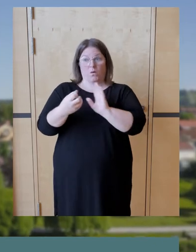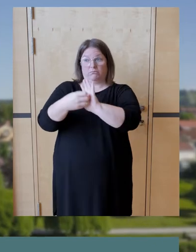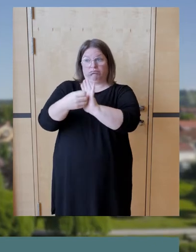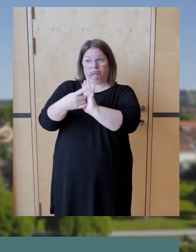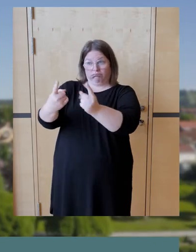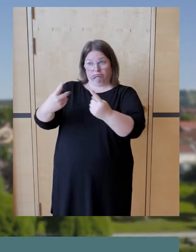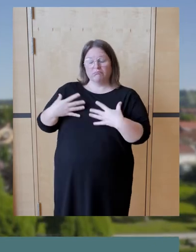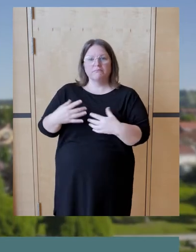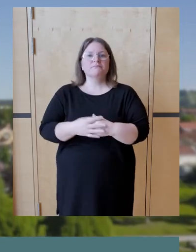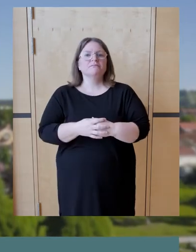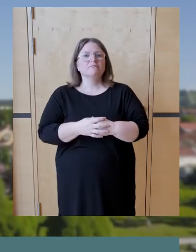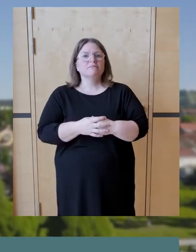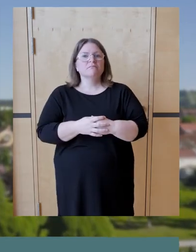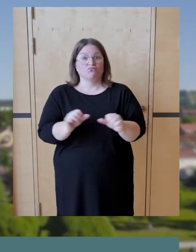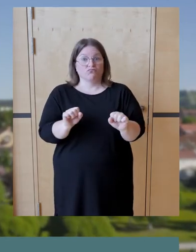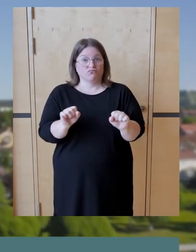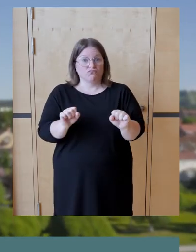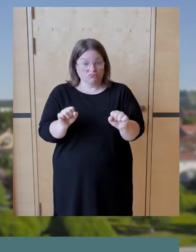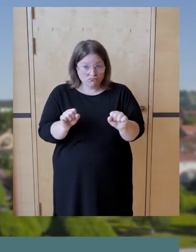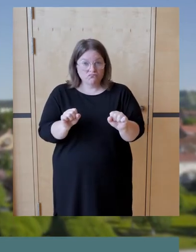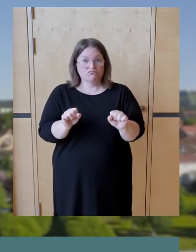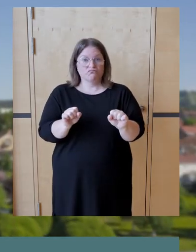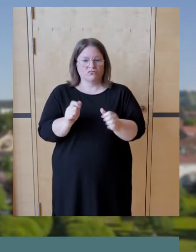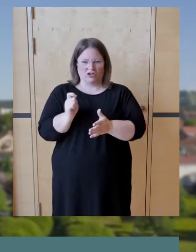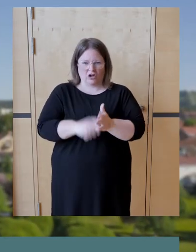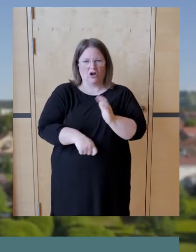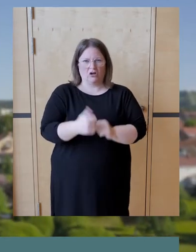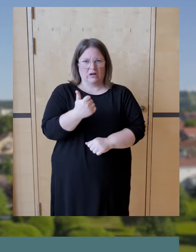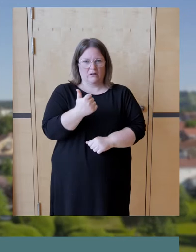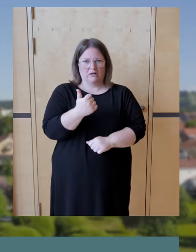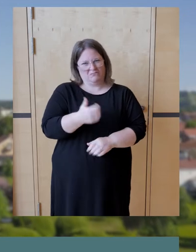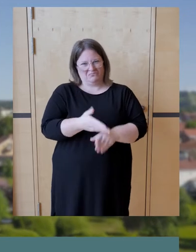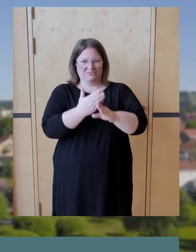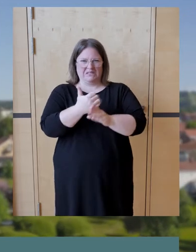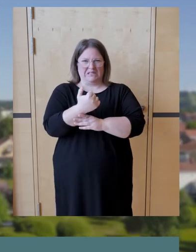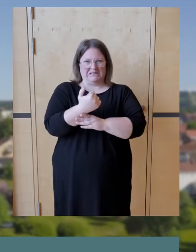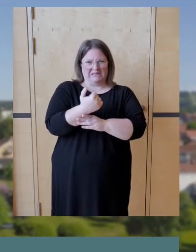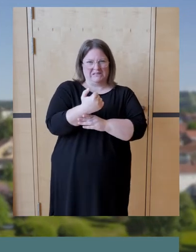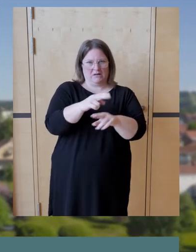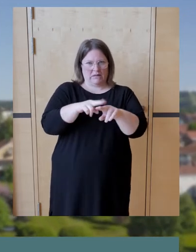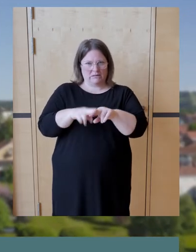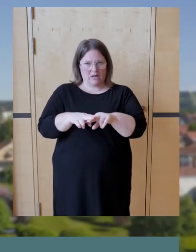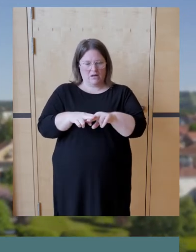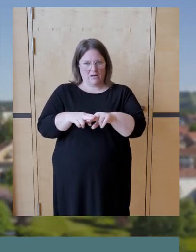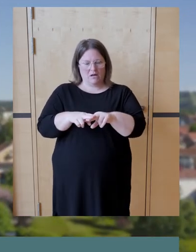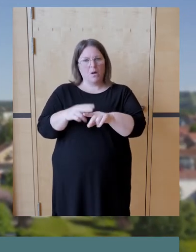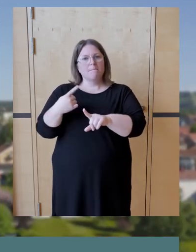Det ska vara lite snabba nu så ska man sätta igång 60 Börja med utredning för att göra ytterligare 60